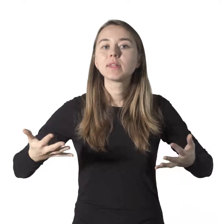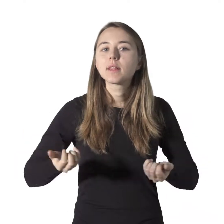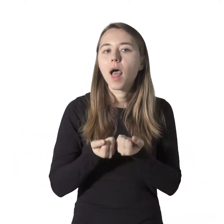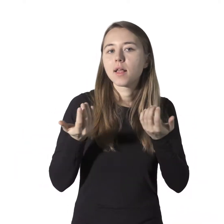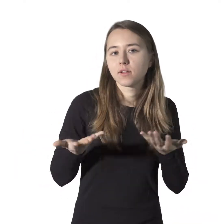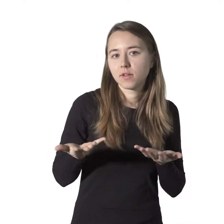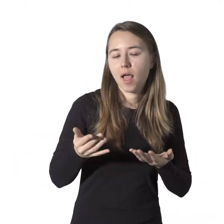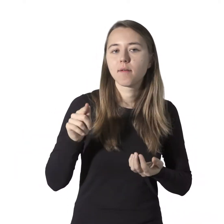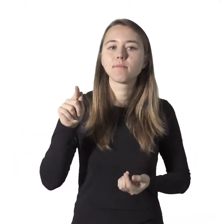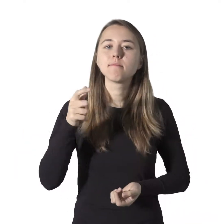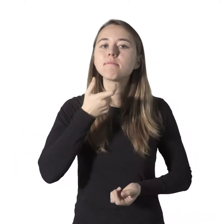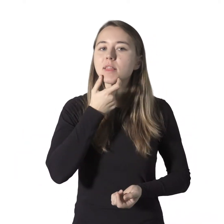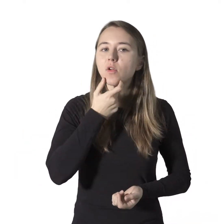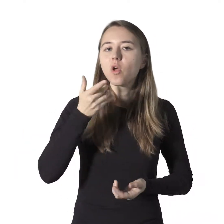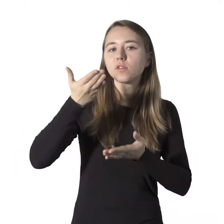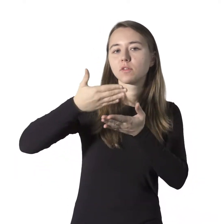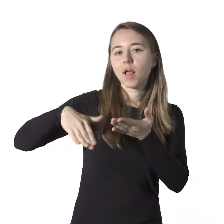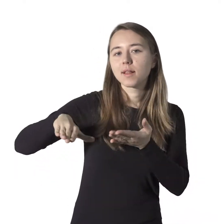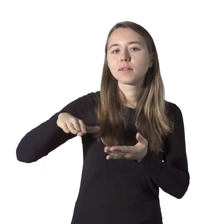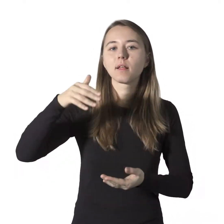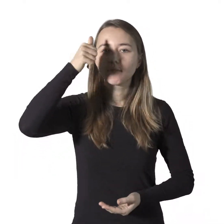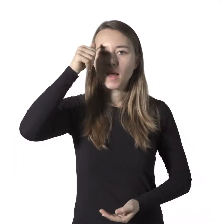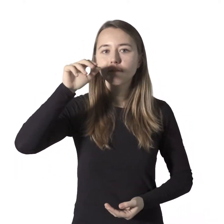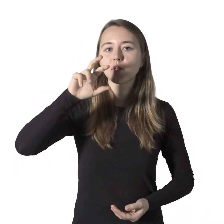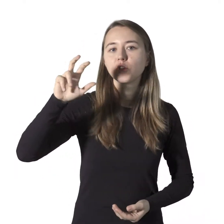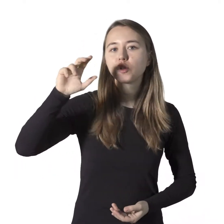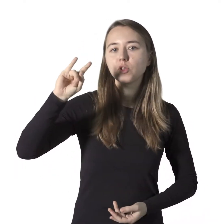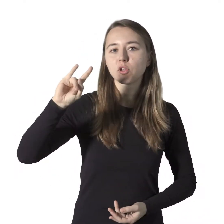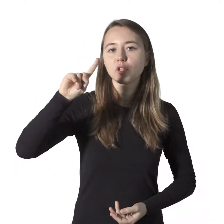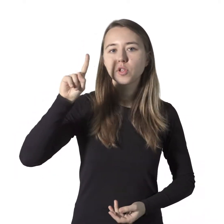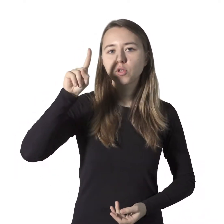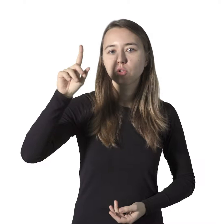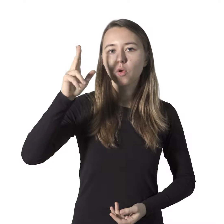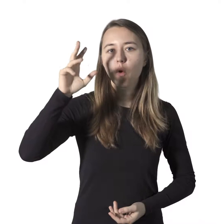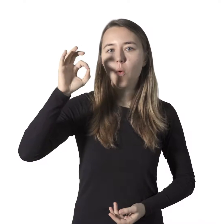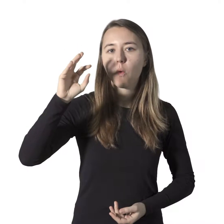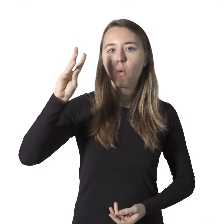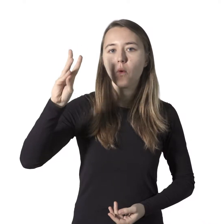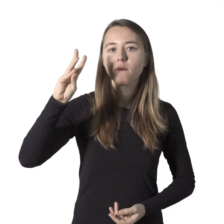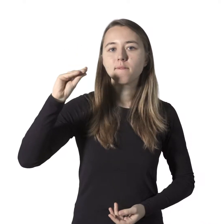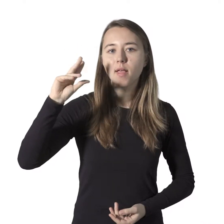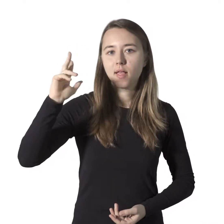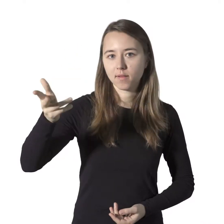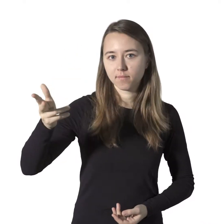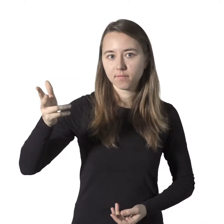znaleziono ją Bydgoszczy-Czyżkówku.